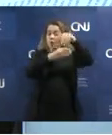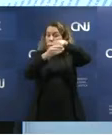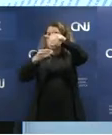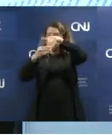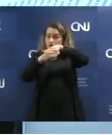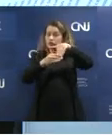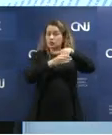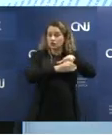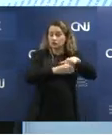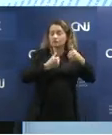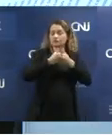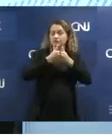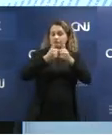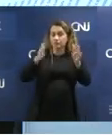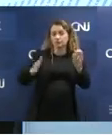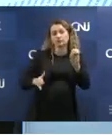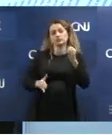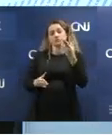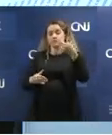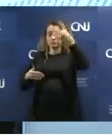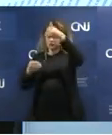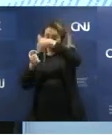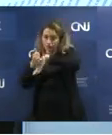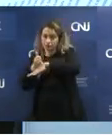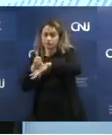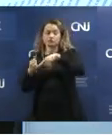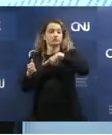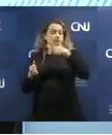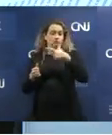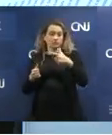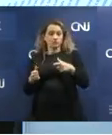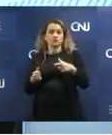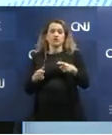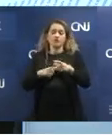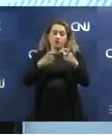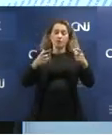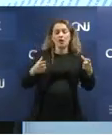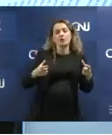ou pelo arquivamento, que não se obteve uma maioria absoluta e que eu entendi